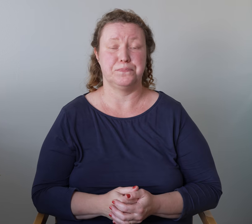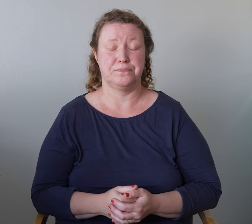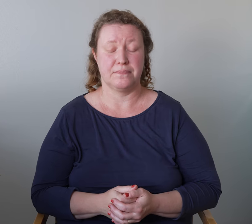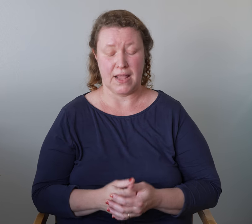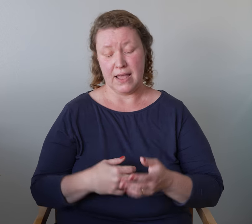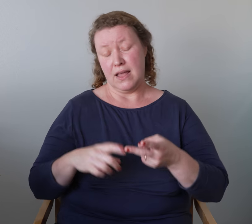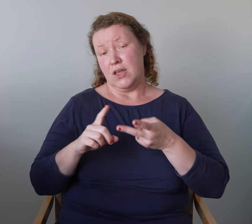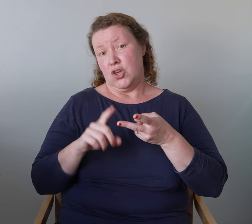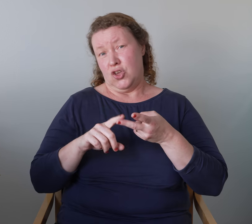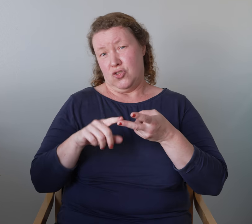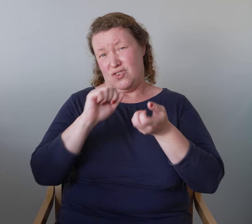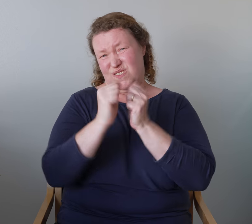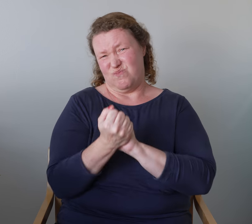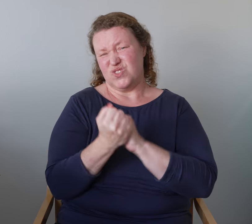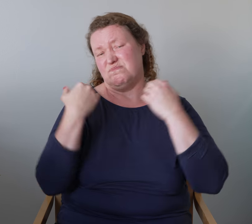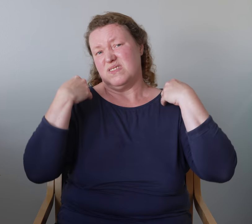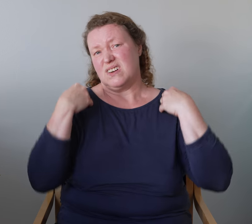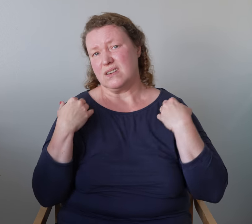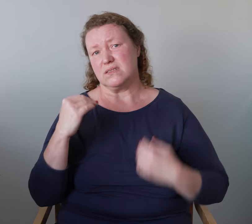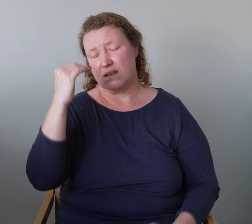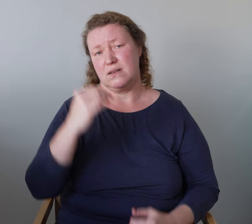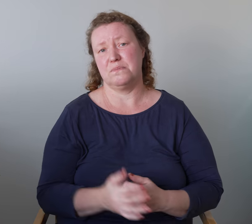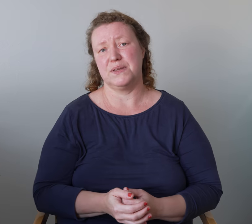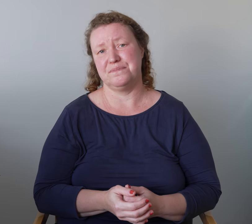Toinen muutos on raskaampi.